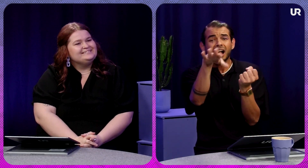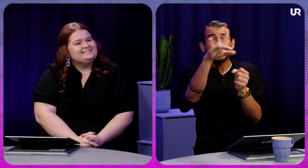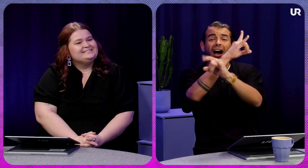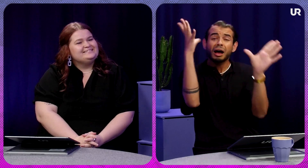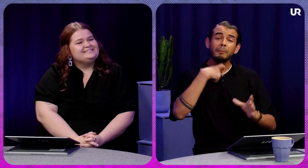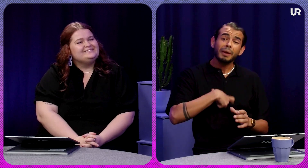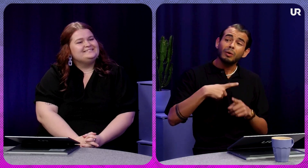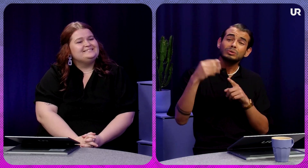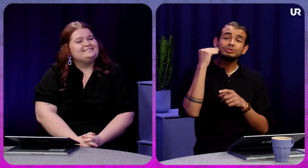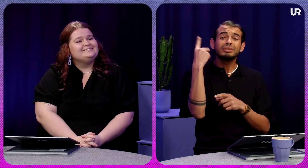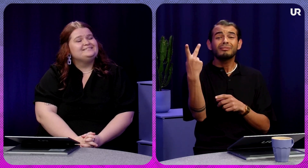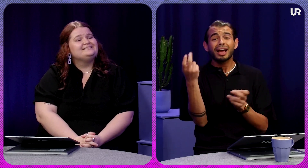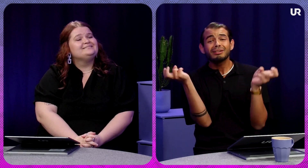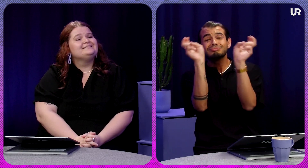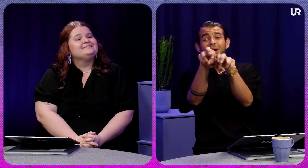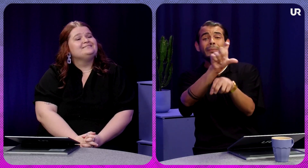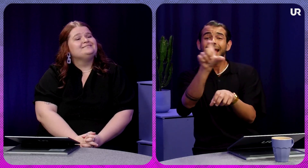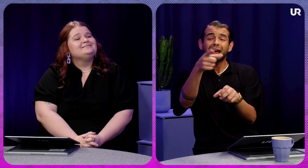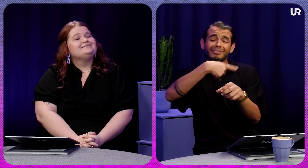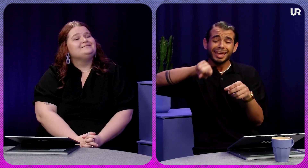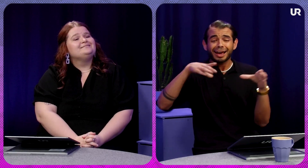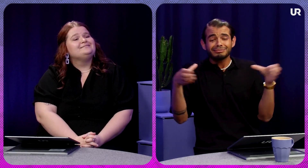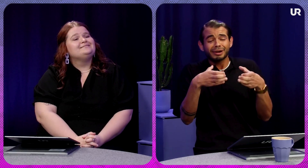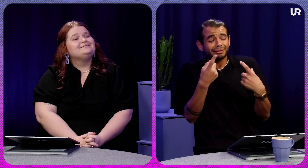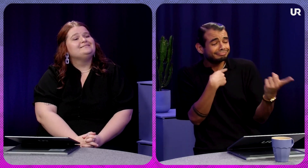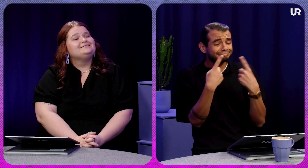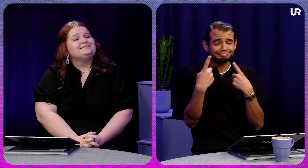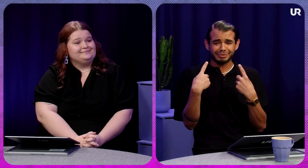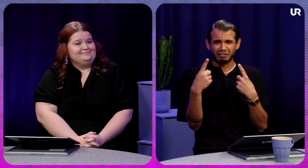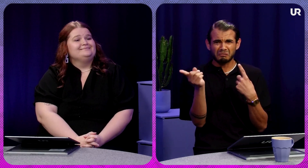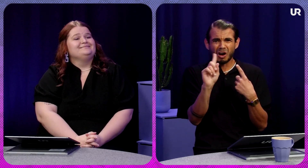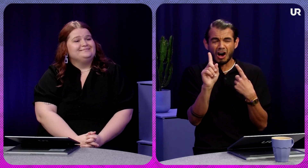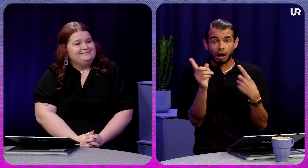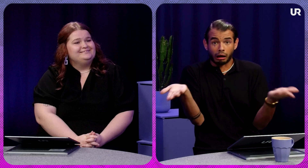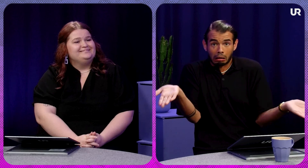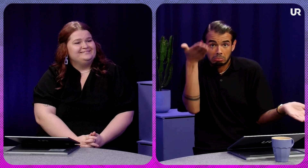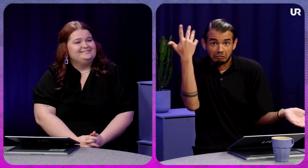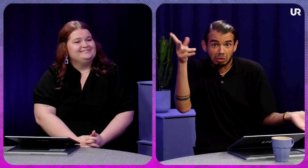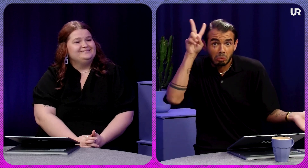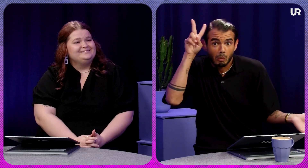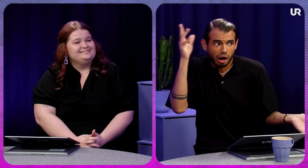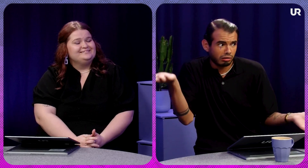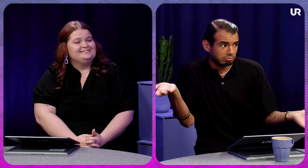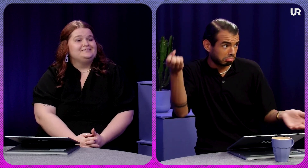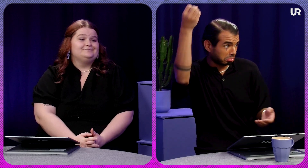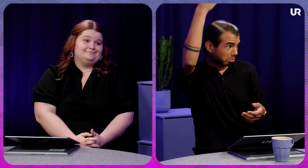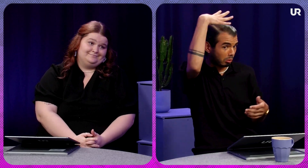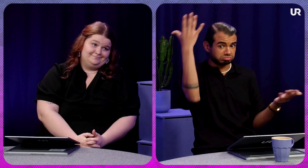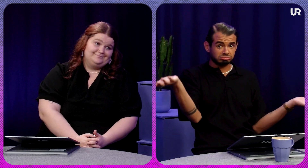Du som tittar på oss, föreställ dig att vi är hemma hos dig och hänger och snackar lite! Du kanske syssnar på toan?